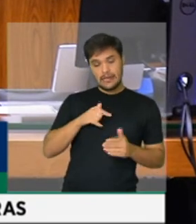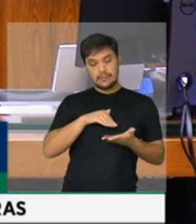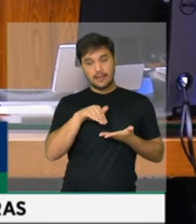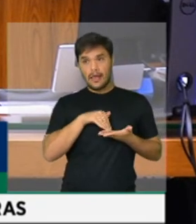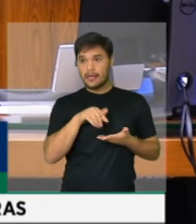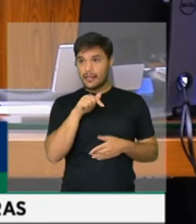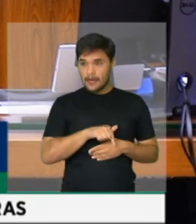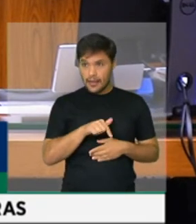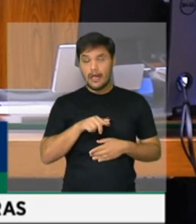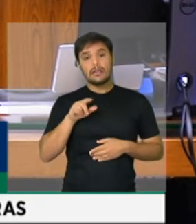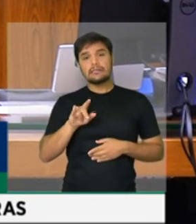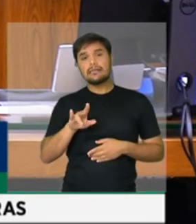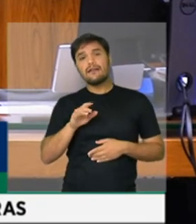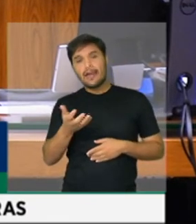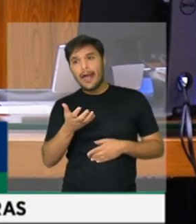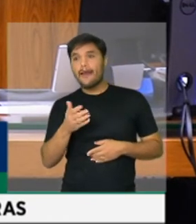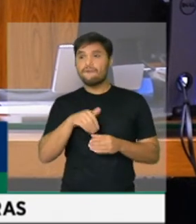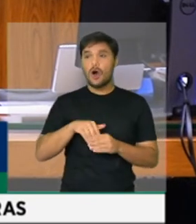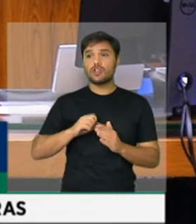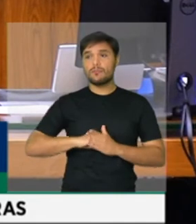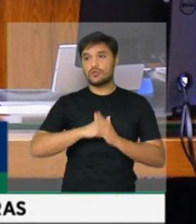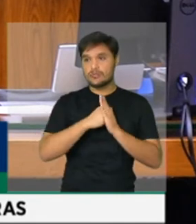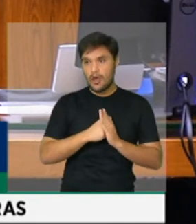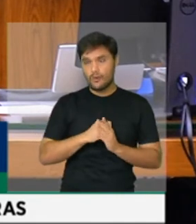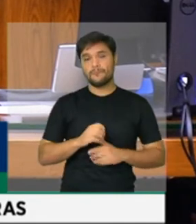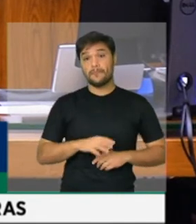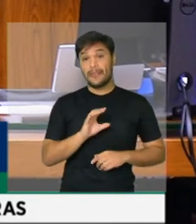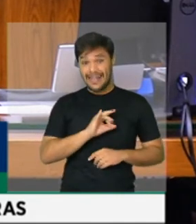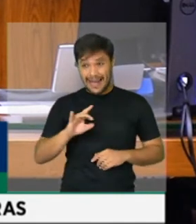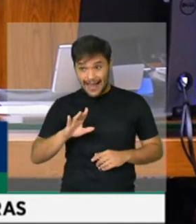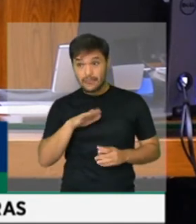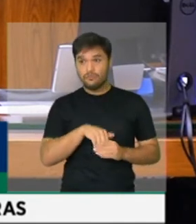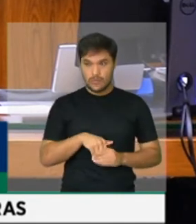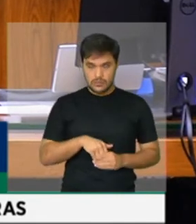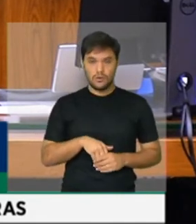ADOTARÃO POSICIONAMENTO DA OBSTRUÇÃO, EM CADA VOTAÇÃ O. ENSEJANDO ASSIM O